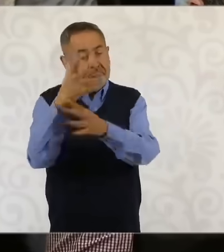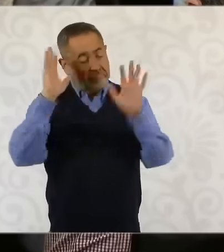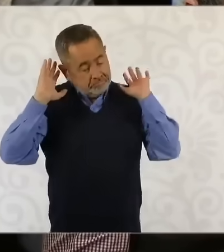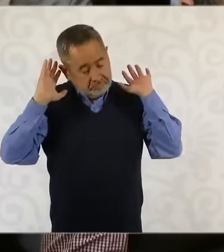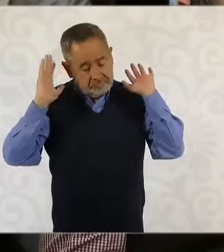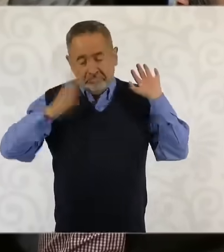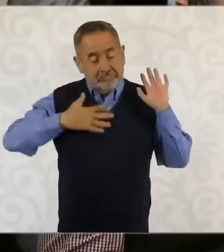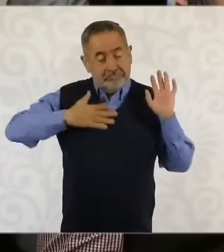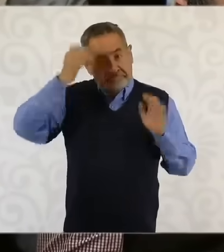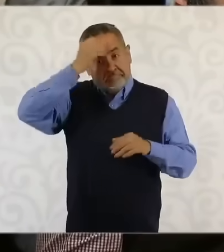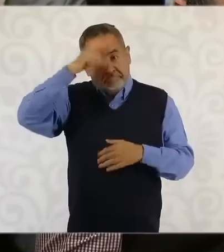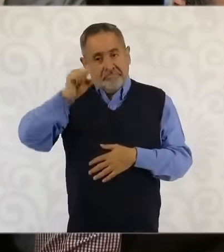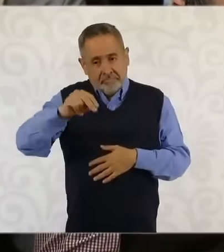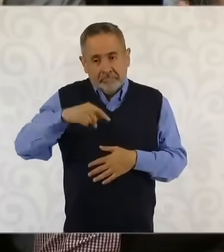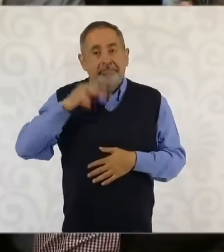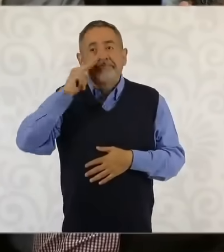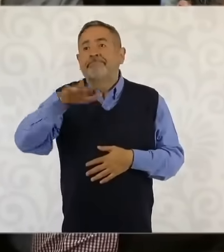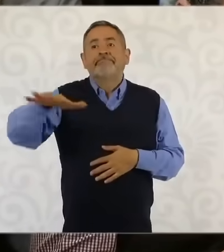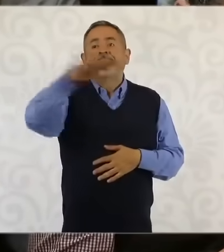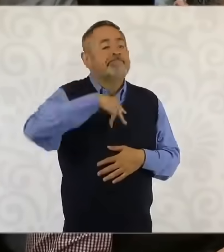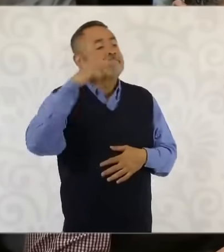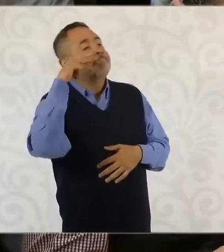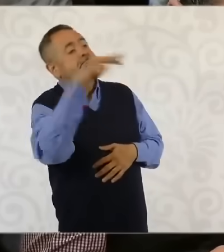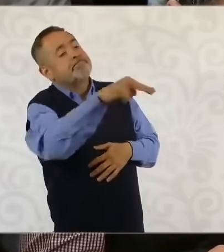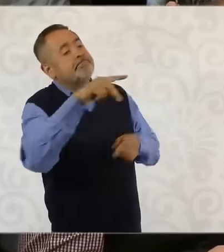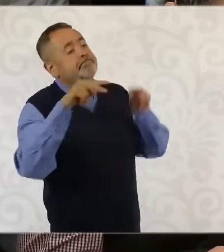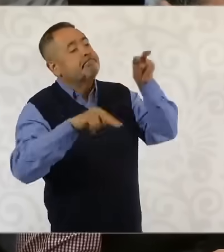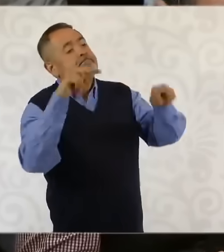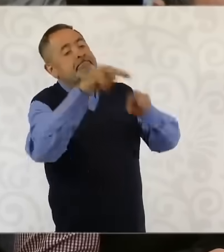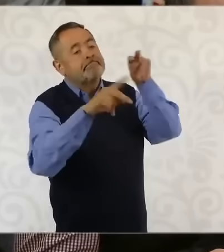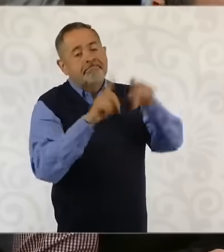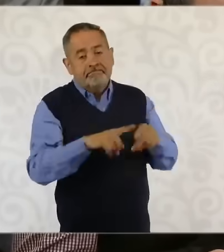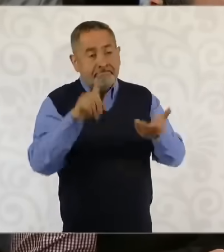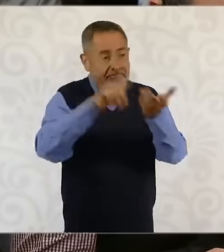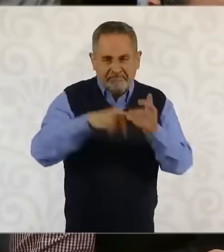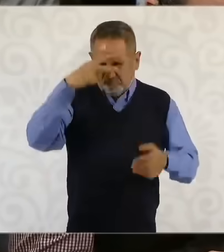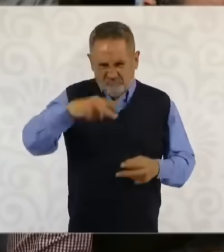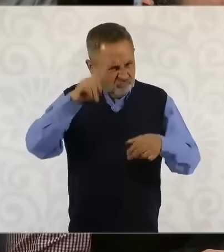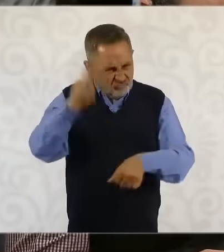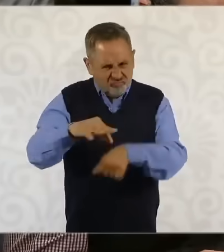mi punto de vista es lo que ve la sociedad esa parte del México profundo que no ve que va a